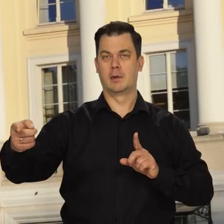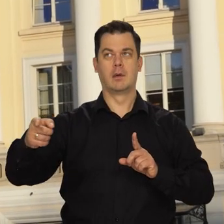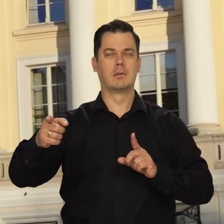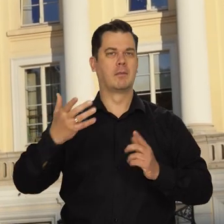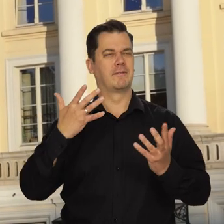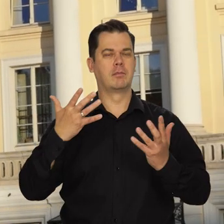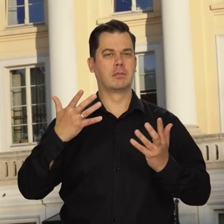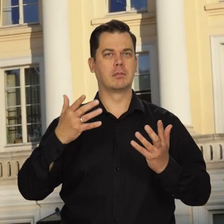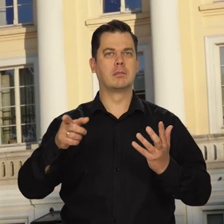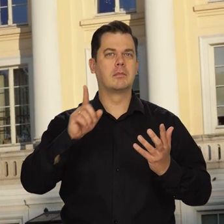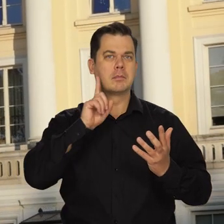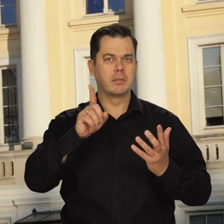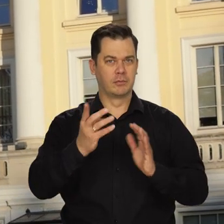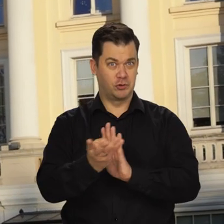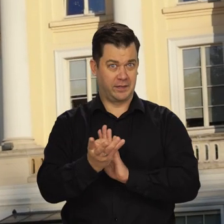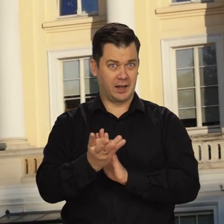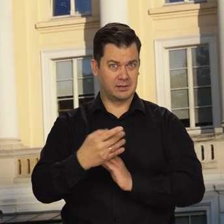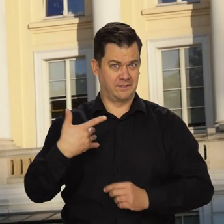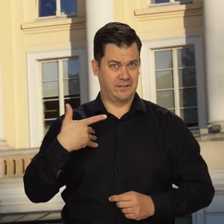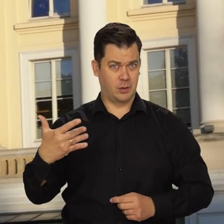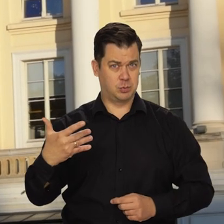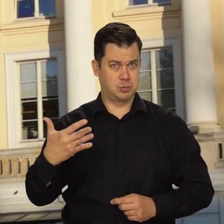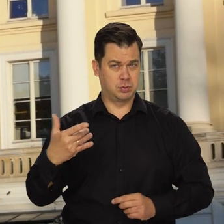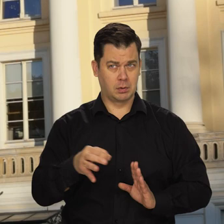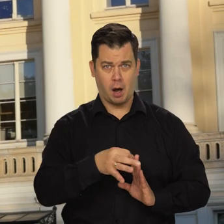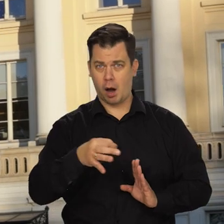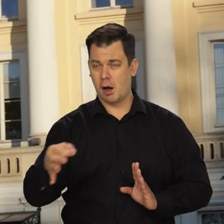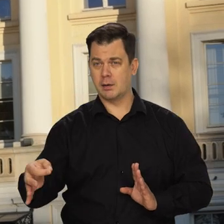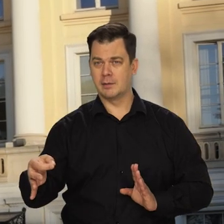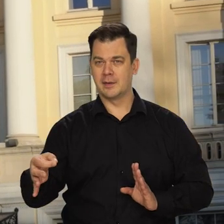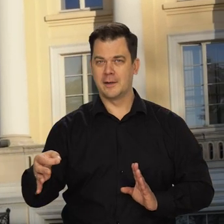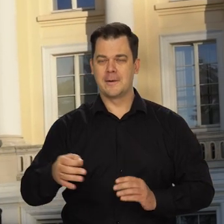jest tak naprawdę dziewiętnastowiecznym elementem całej konstrukcji.